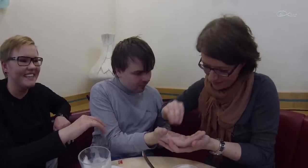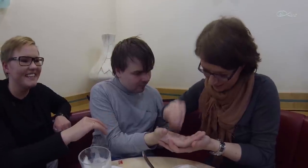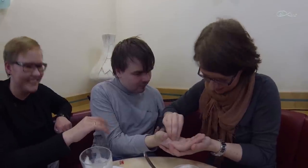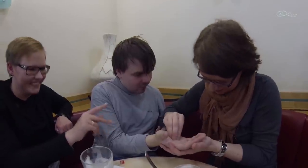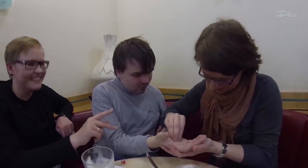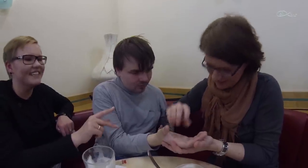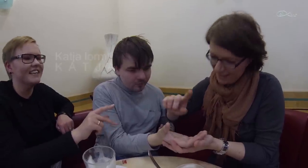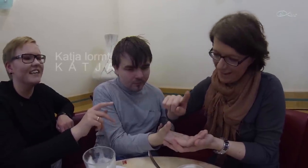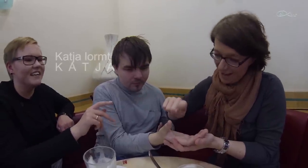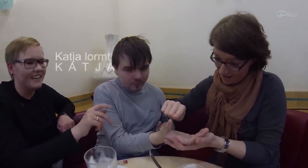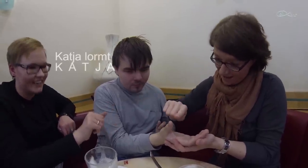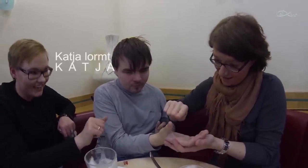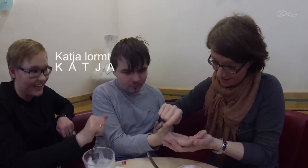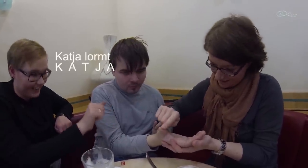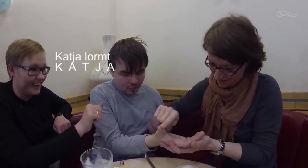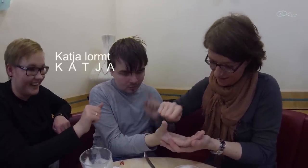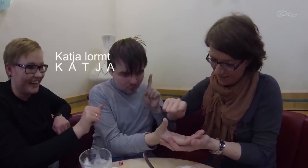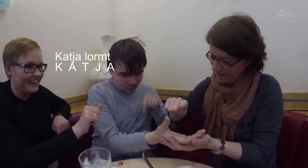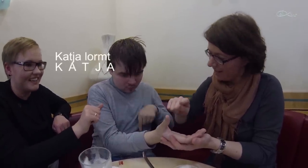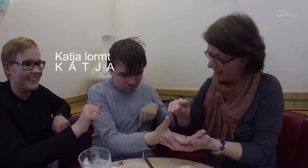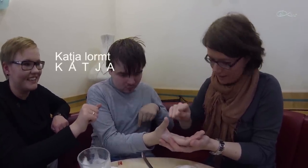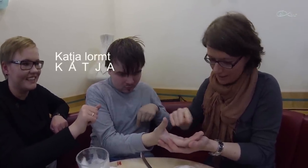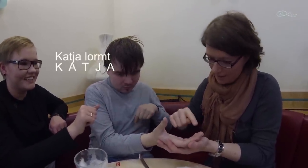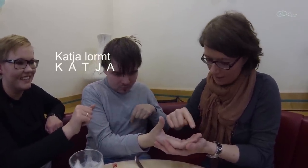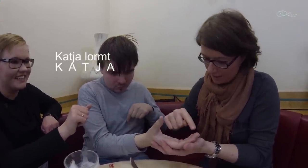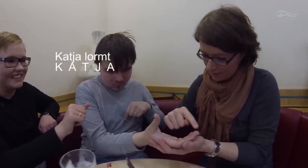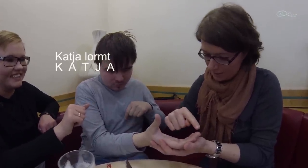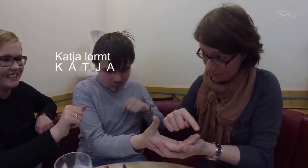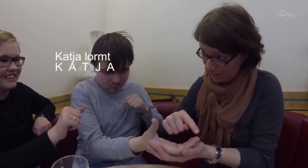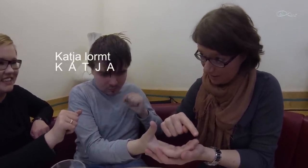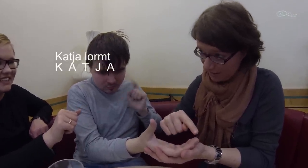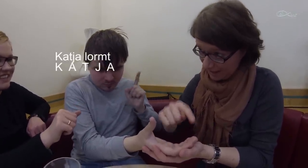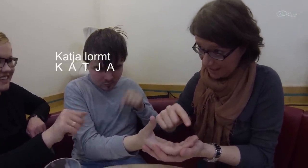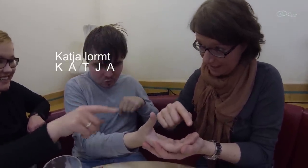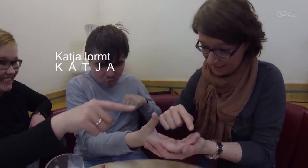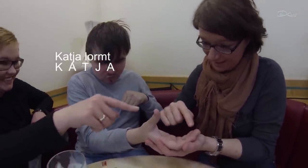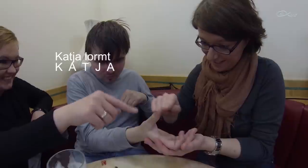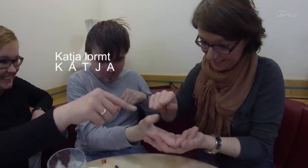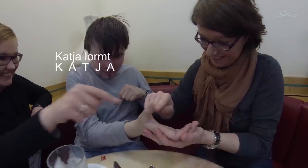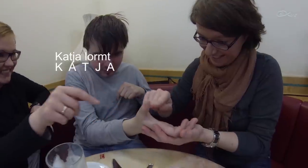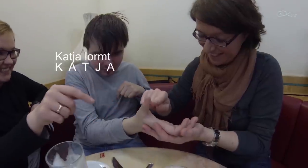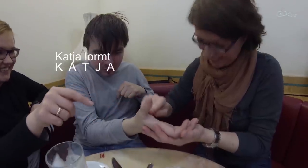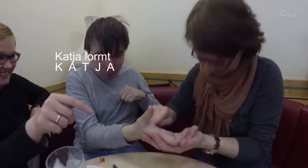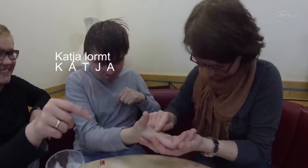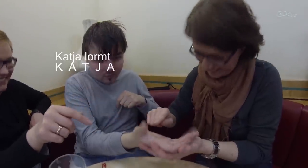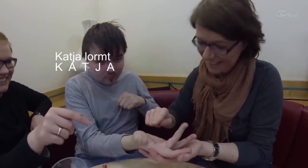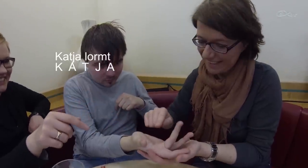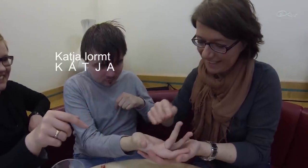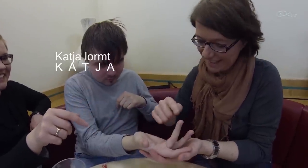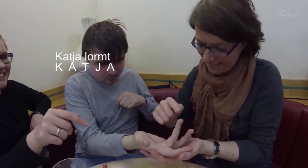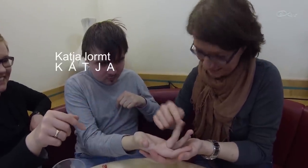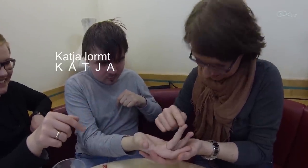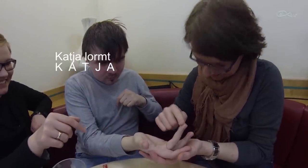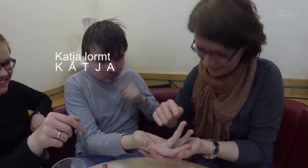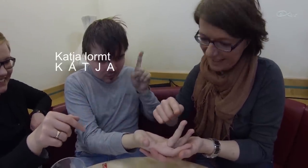K, A, T, I - EDI: Zweimal! - KATJA: J, A